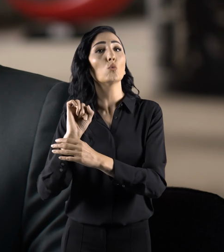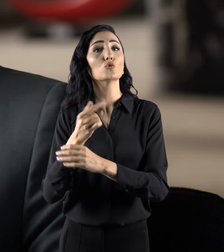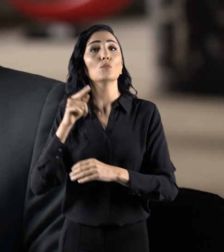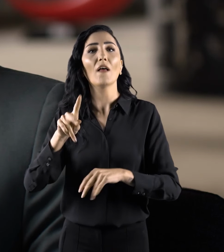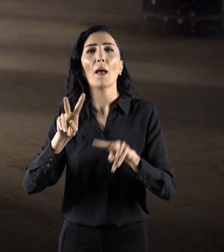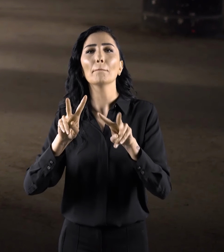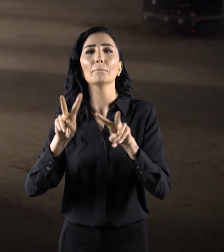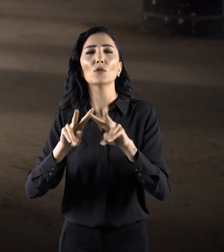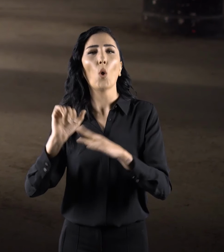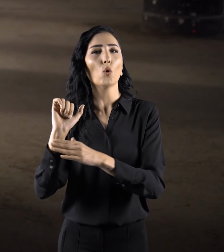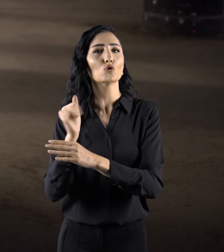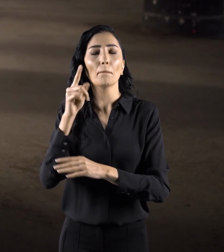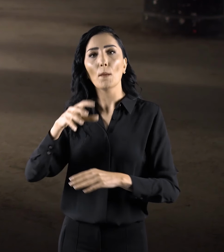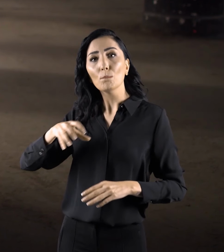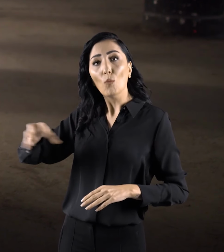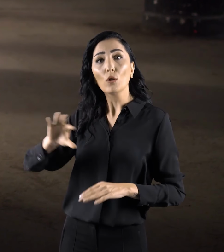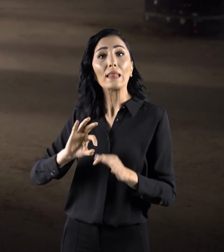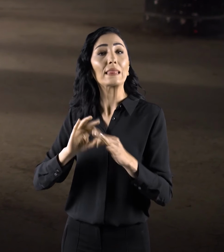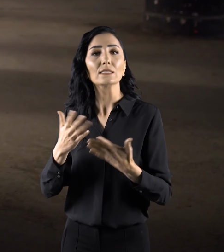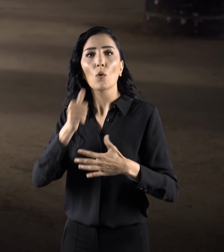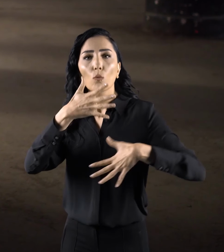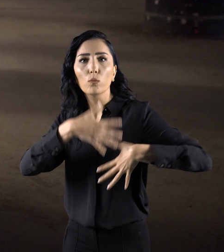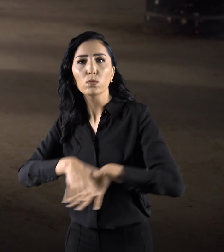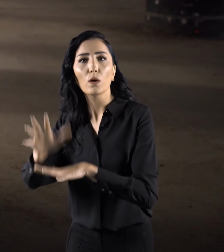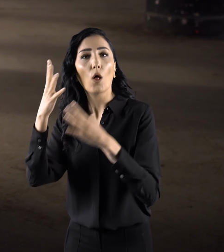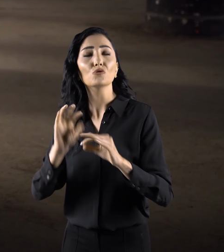Uzmanlar ve meteoroglar bir bölgede ne zaman sel olacağı,